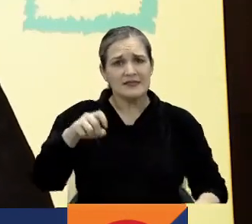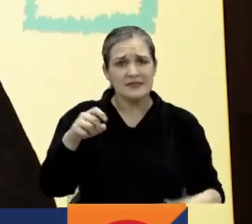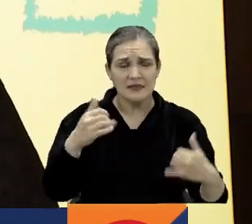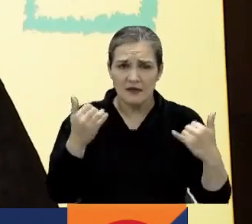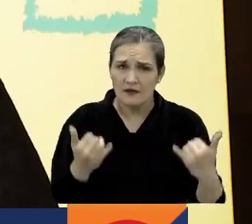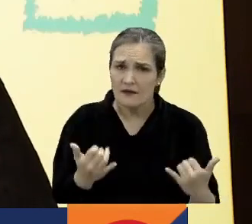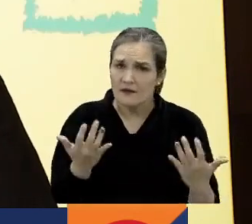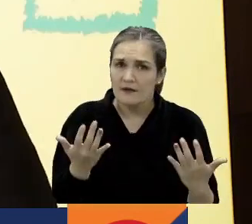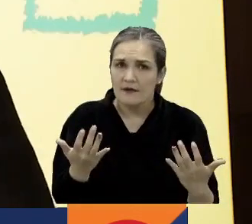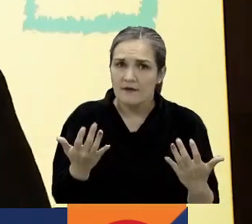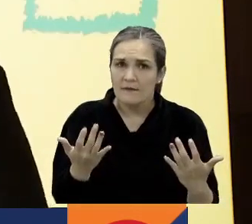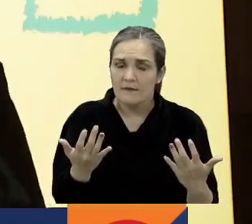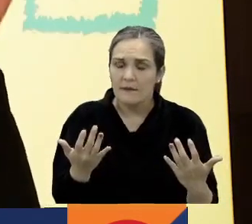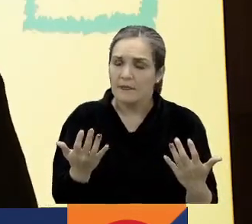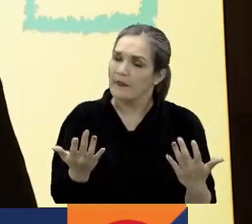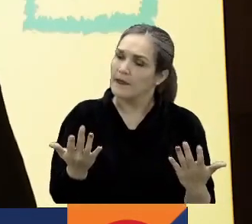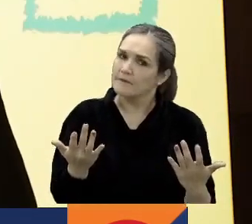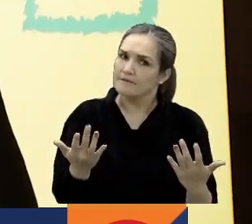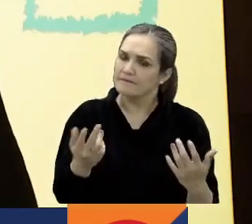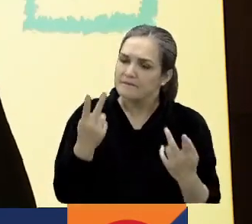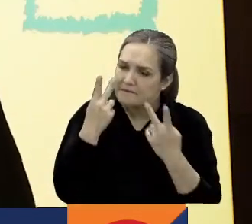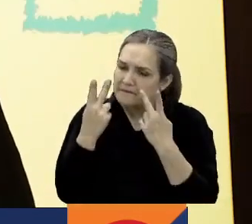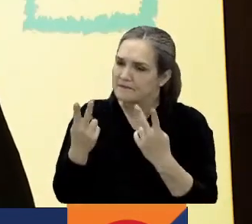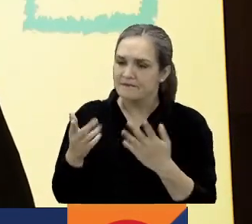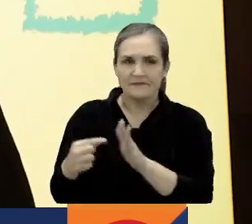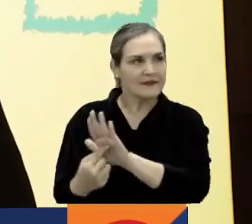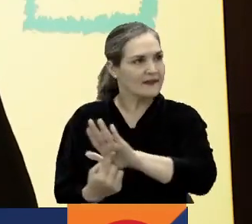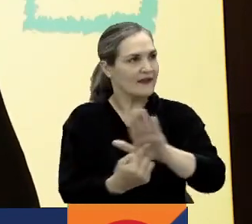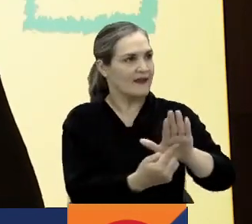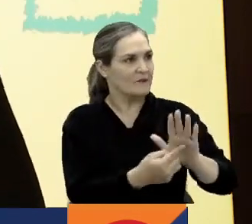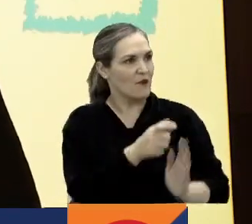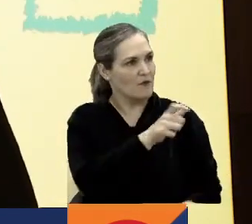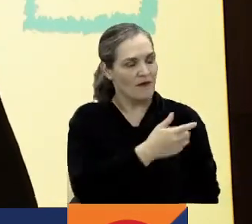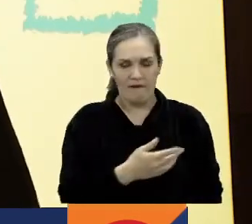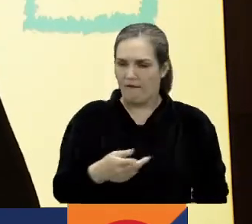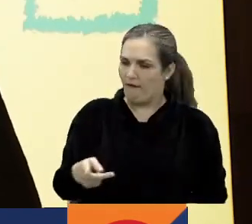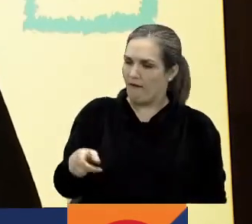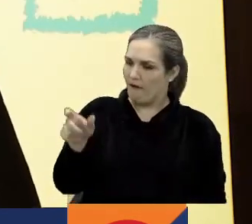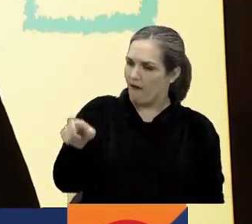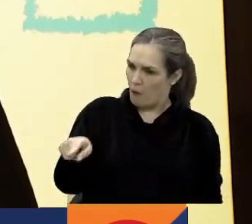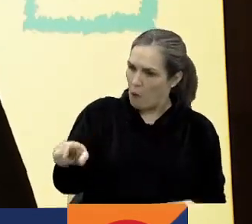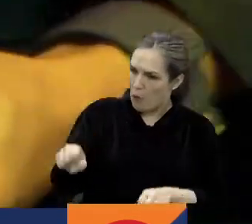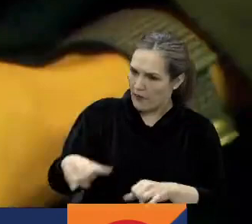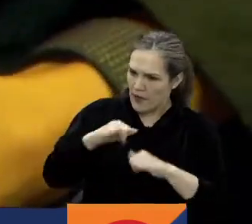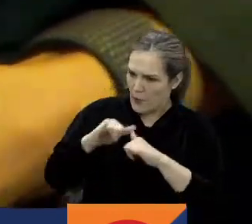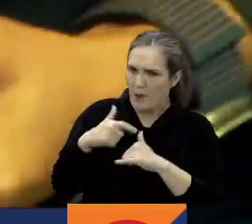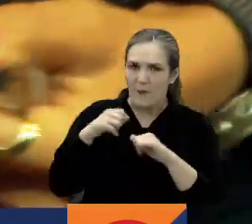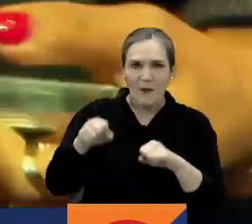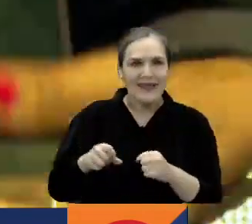RECIBIR NINGúN RECONOCIMIENTO, ESO ES